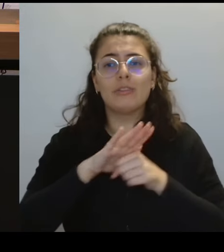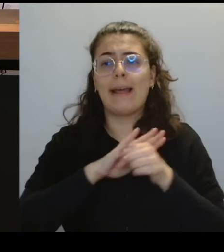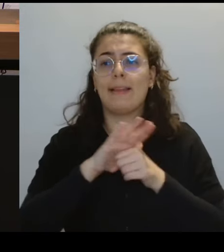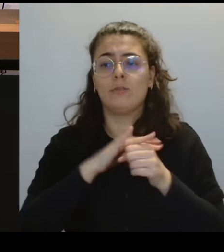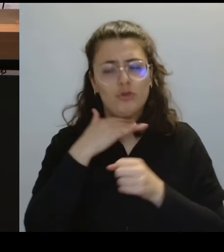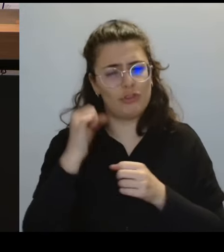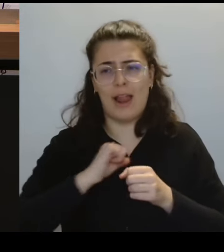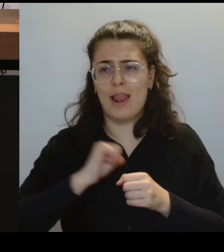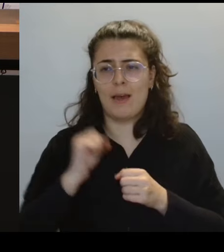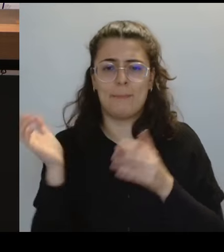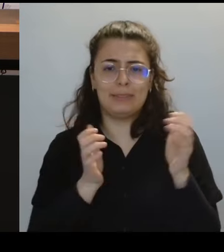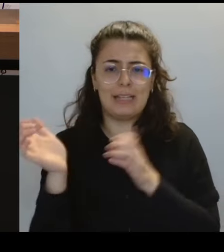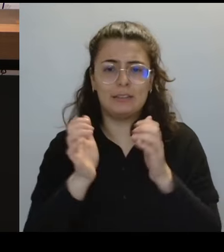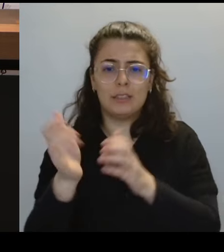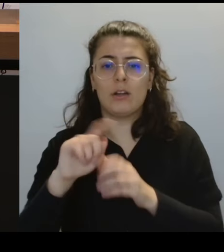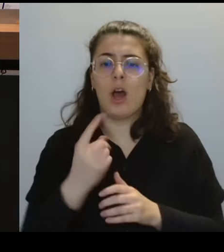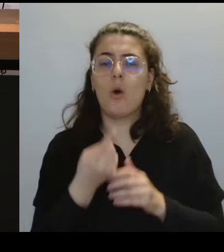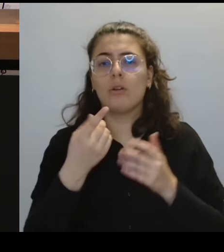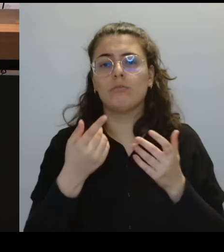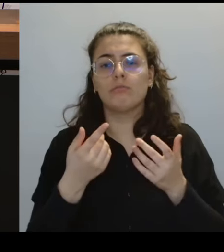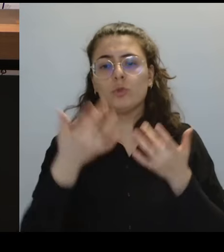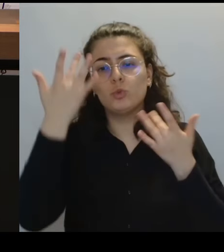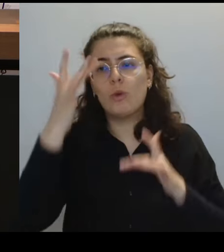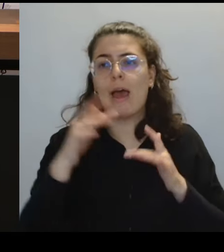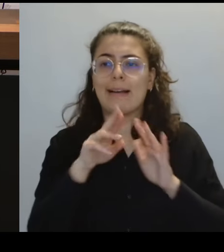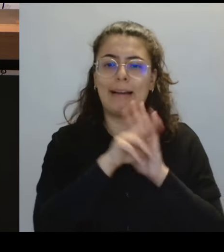Regelungen auch für die verbleibenden Berufsgruppen umsetzen.